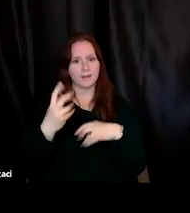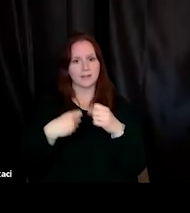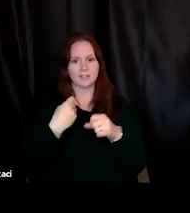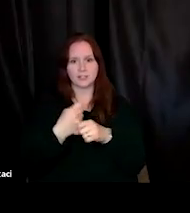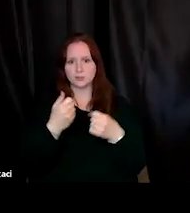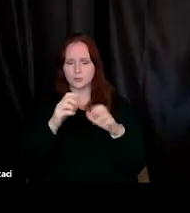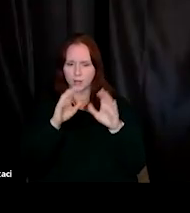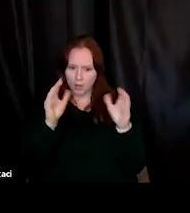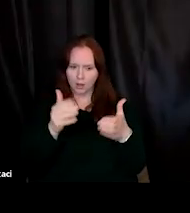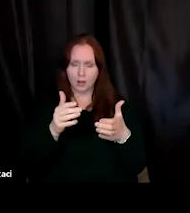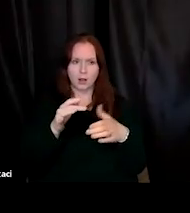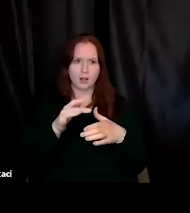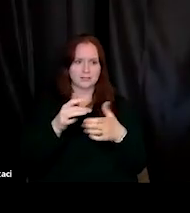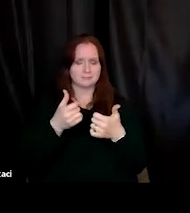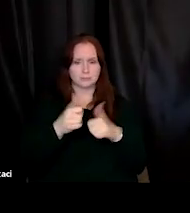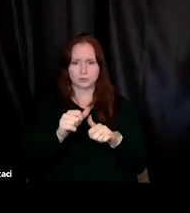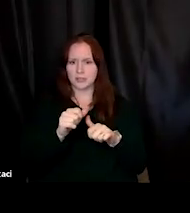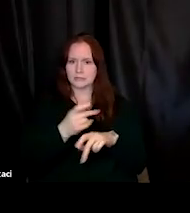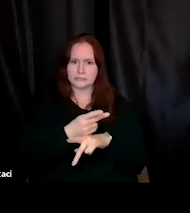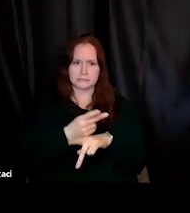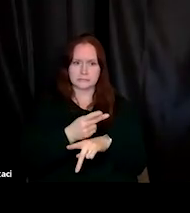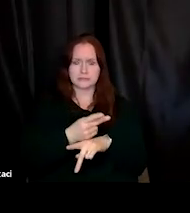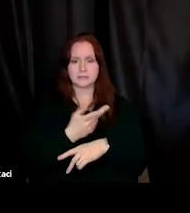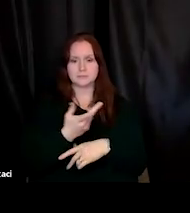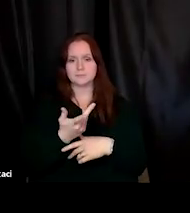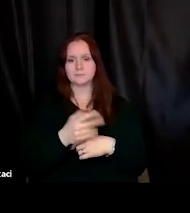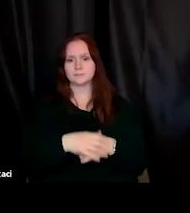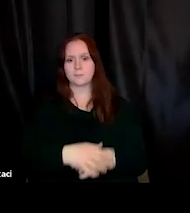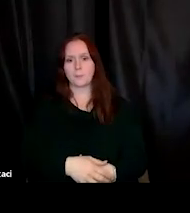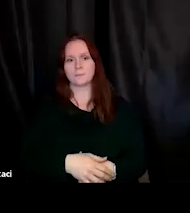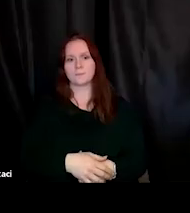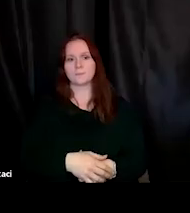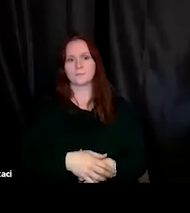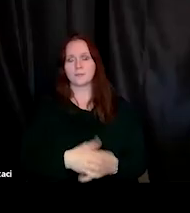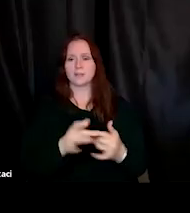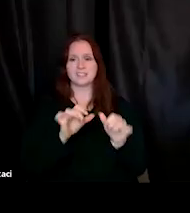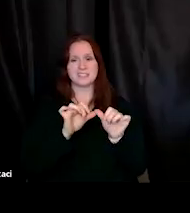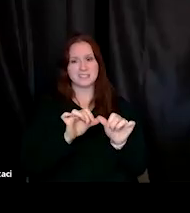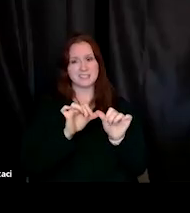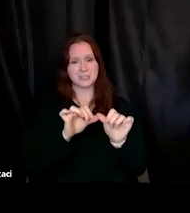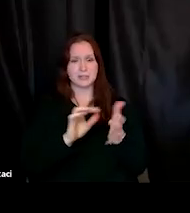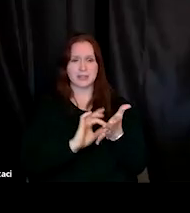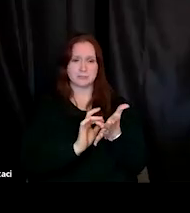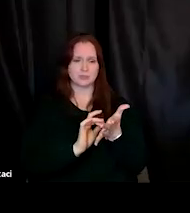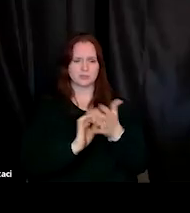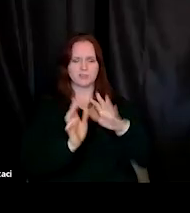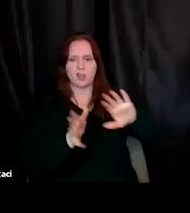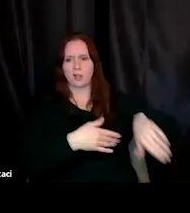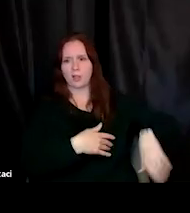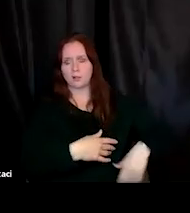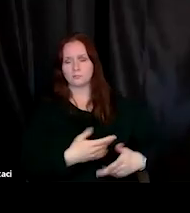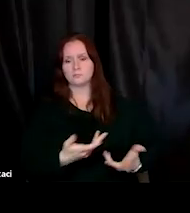con sus oficinas locales o su especialista en asuntos públicos. Gracias, Pam y Kristin. Muchas gracias, Jarita.